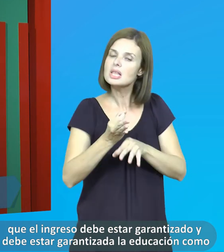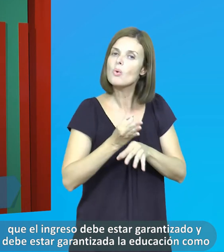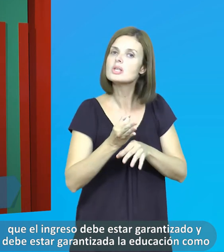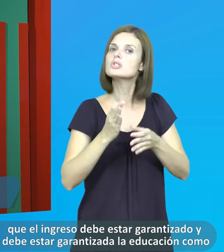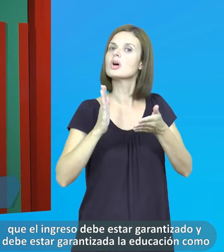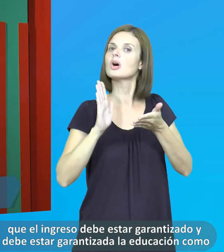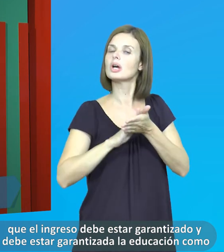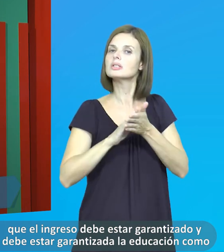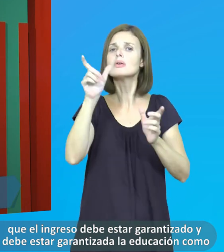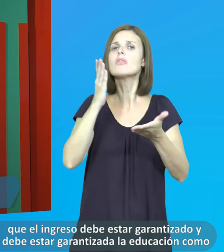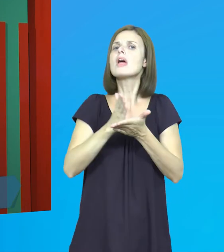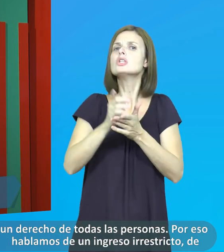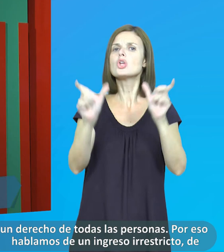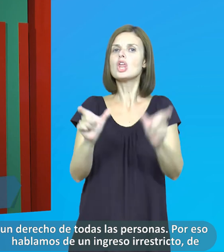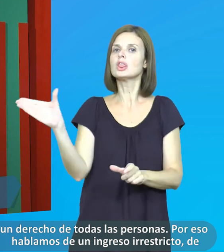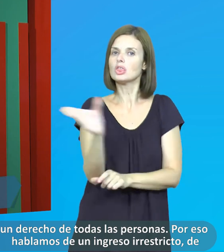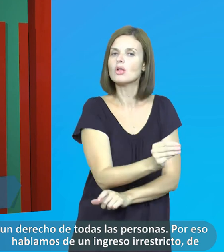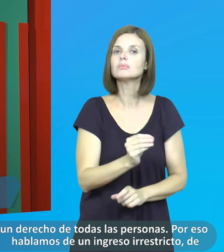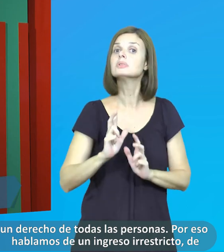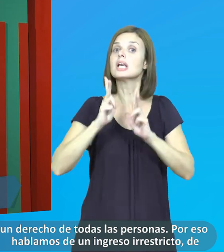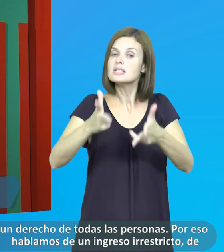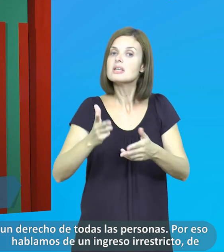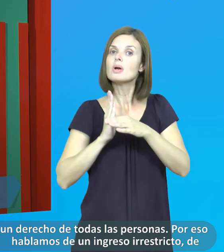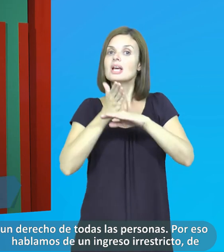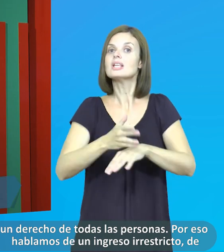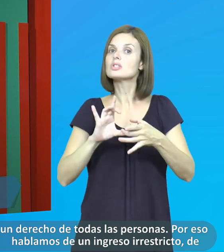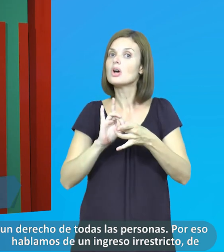un derecho de las personas. Por eso hablamos de un ingreso irrestricto,